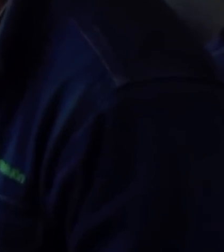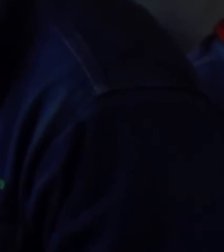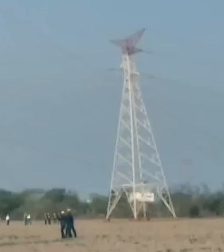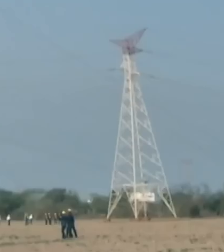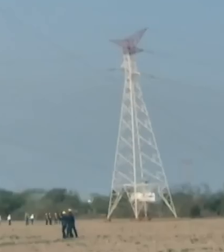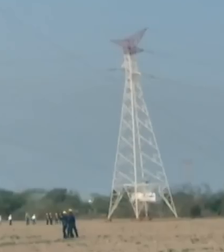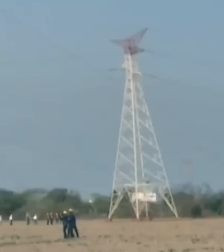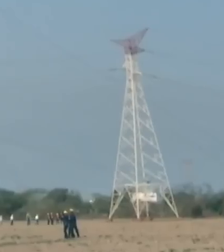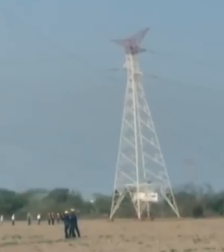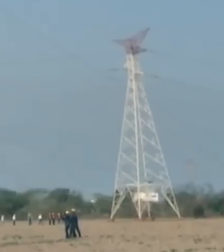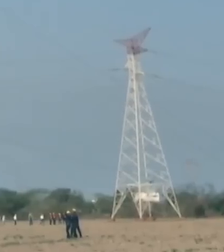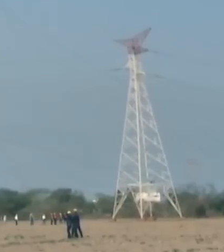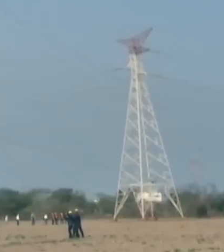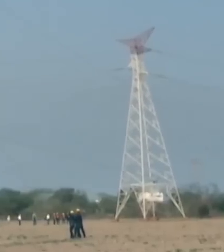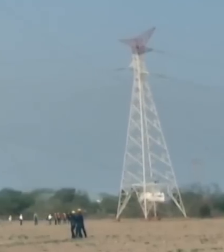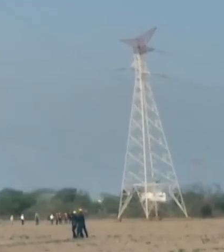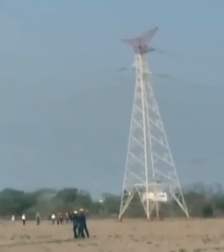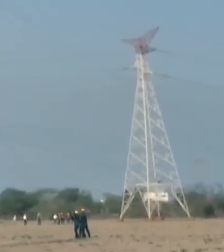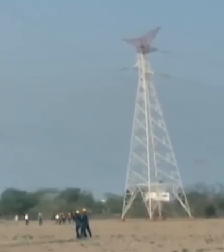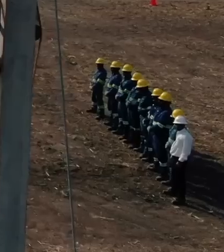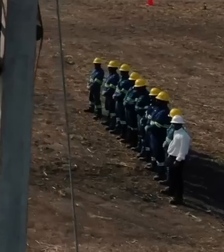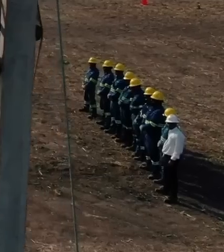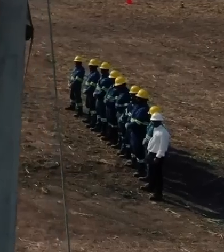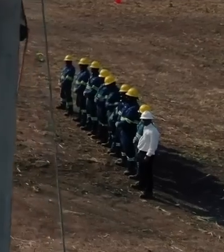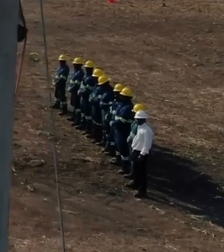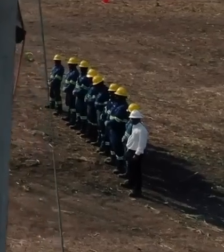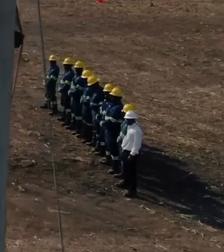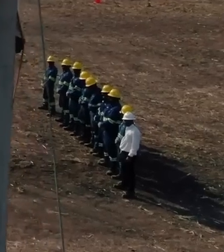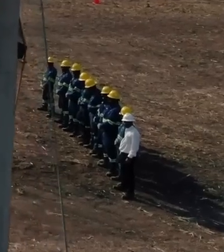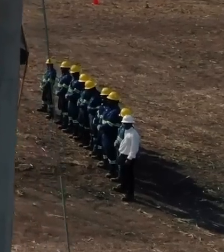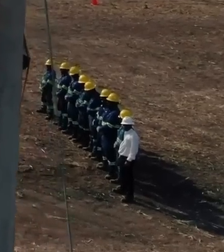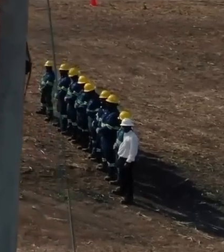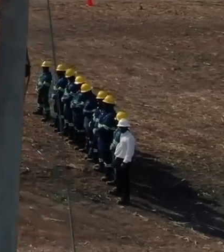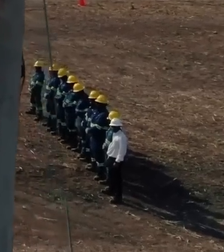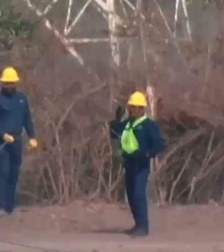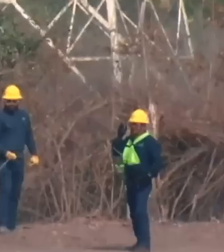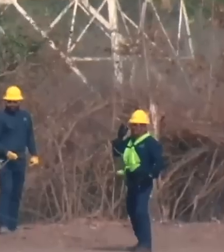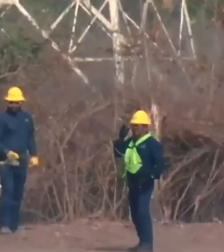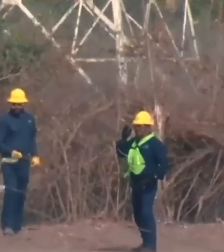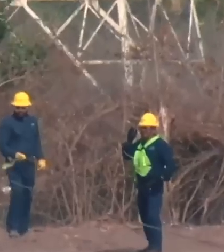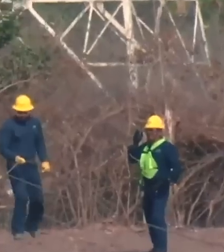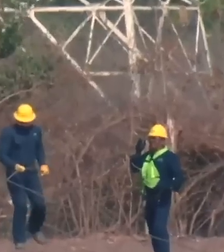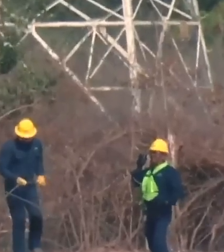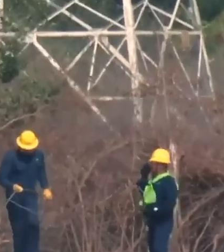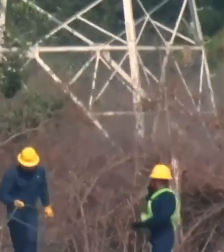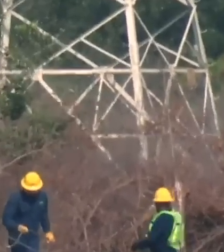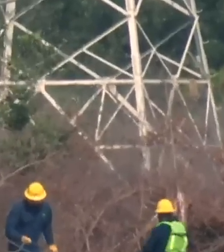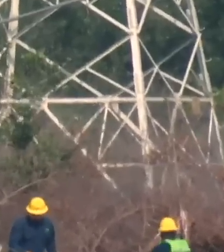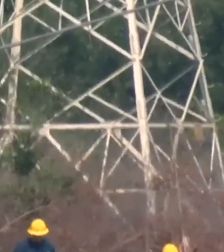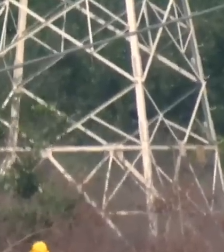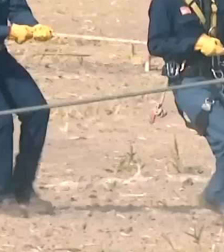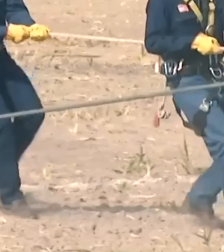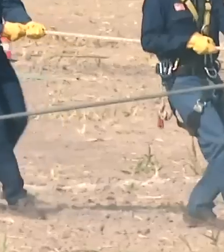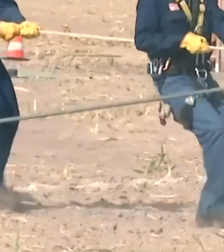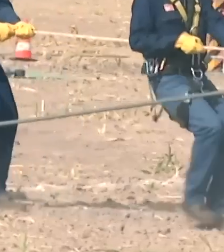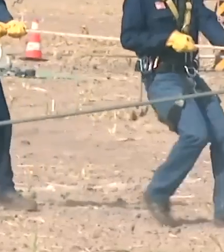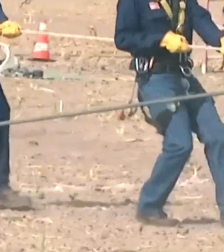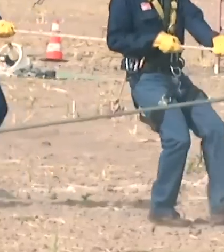y mecanismos claros de financiamiento público y de la participación de la inversión privada